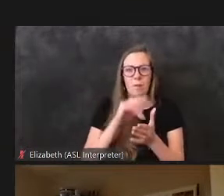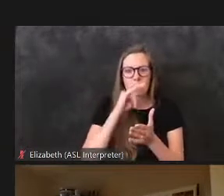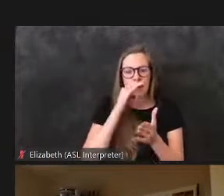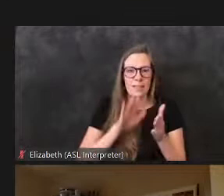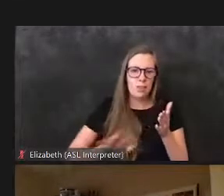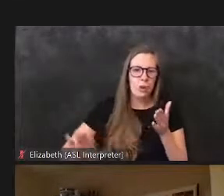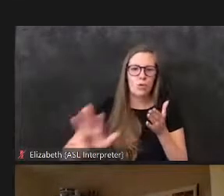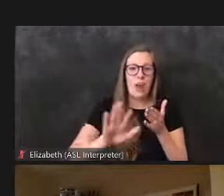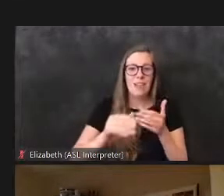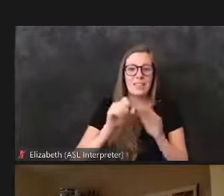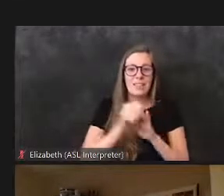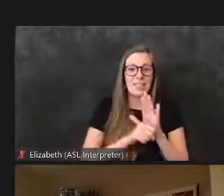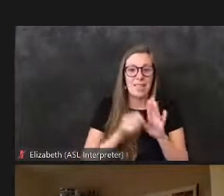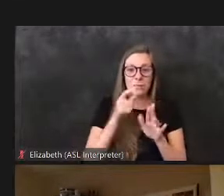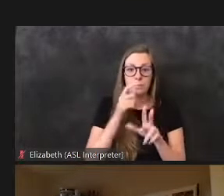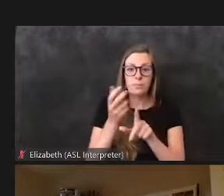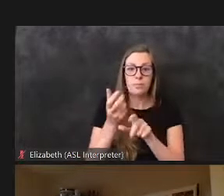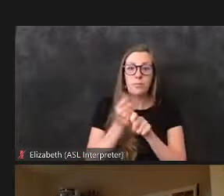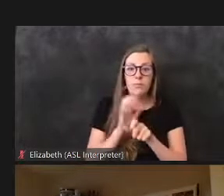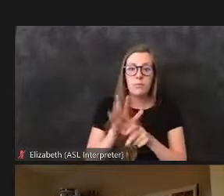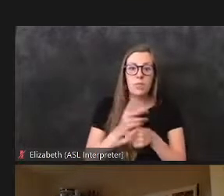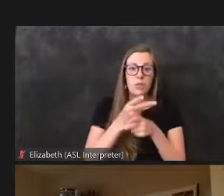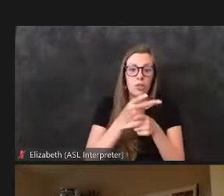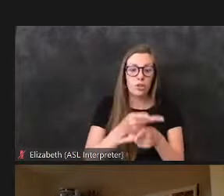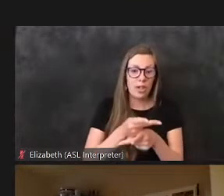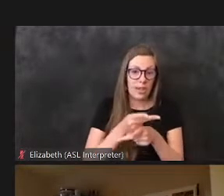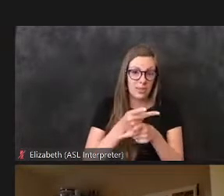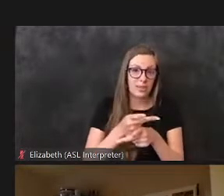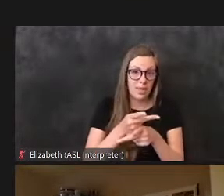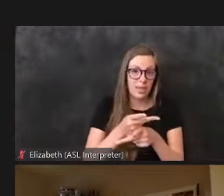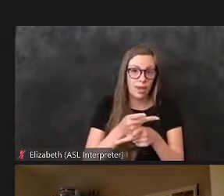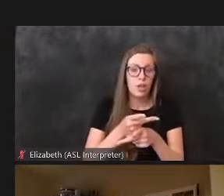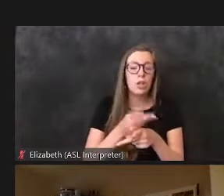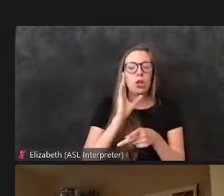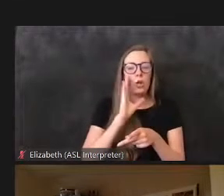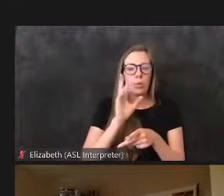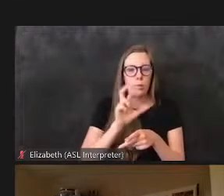niños a través del estado que recibirá el centro subsidiado por el Estado.